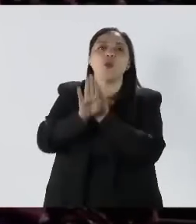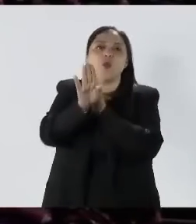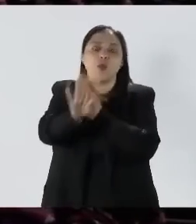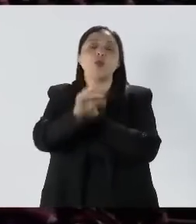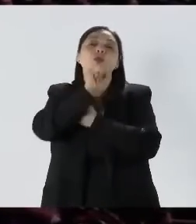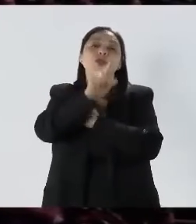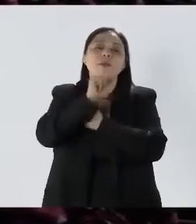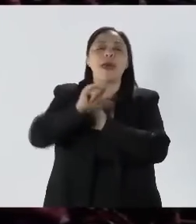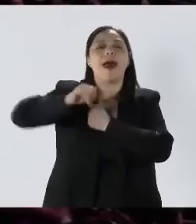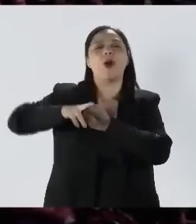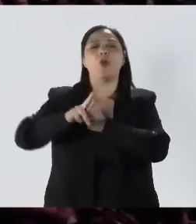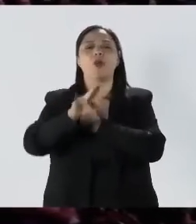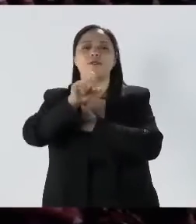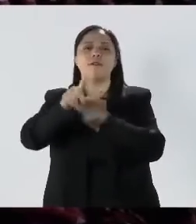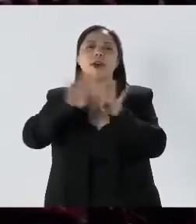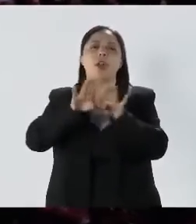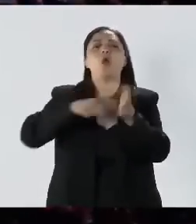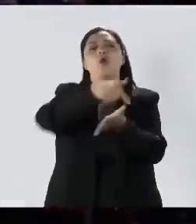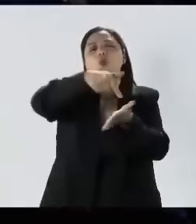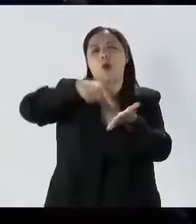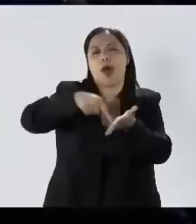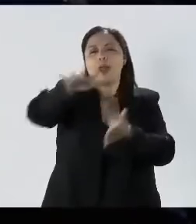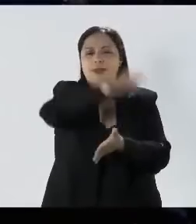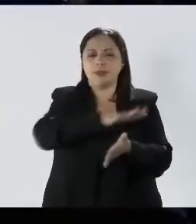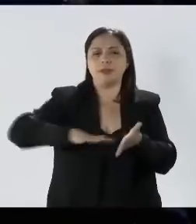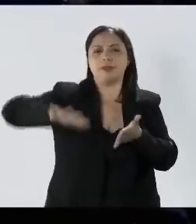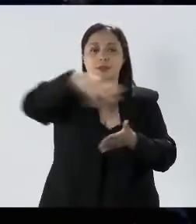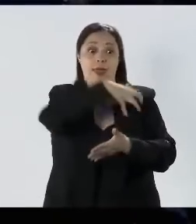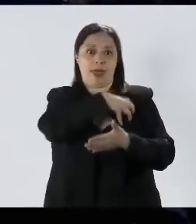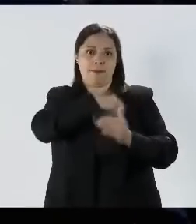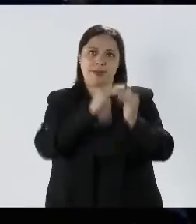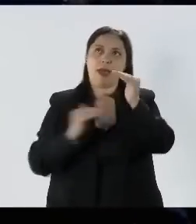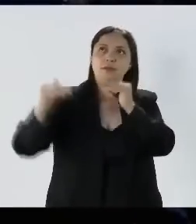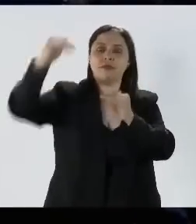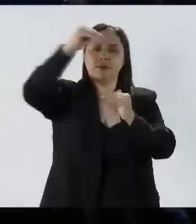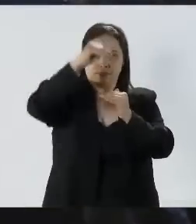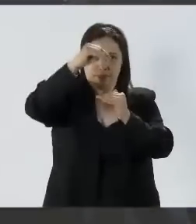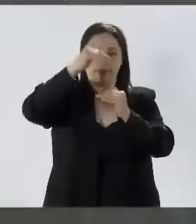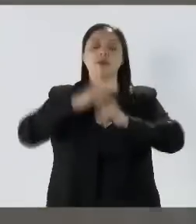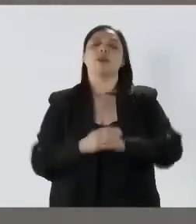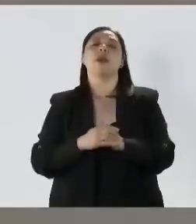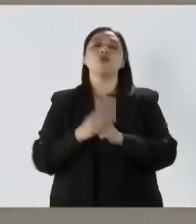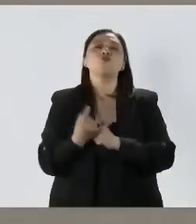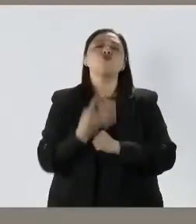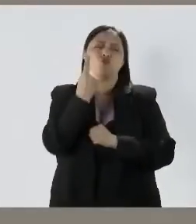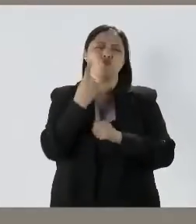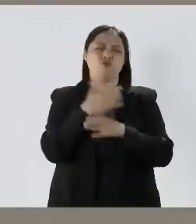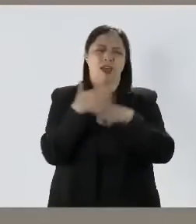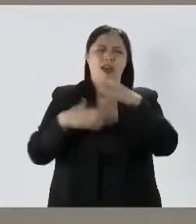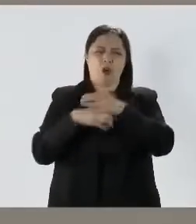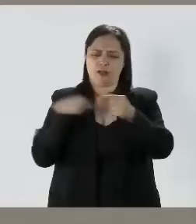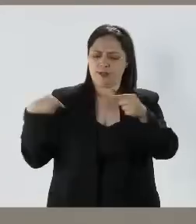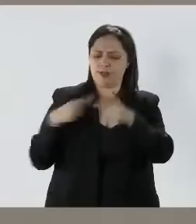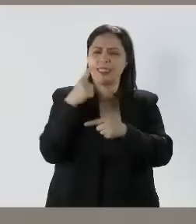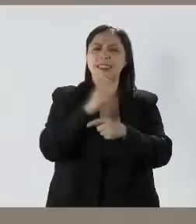capital una de las primeras obras queos en estos 100 días fue rehabilitar la laguna de